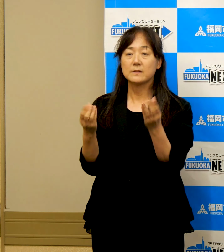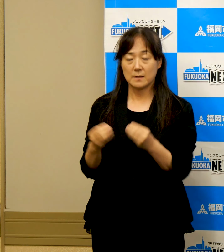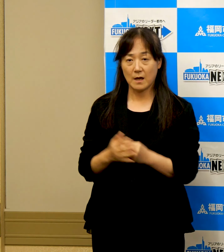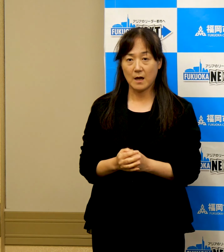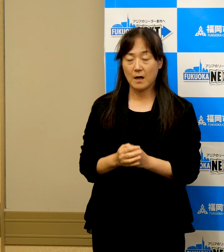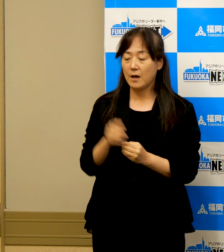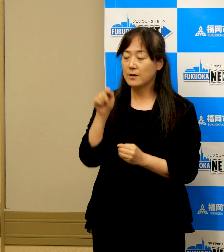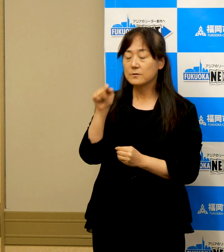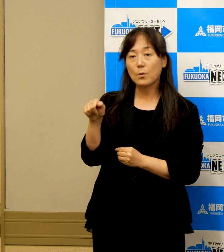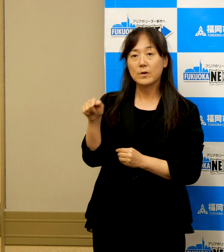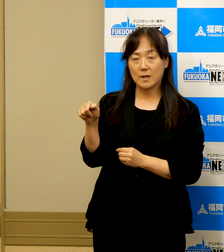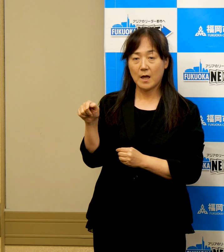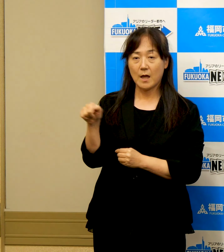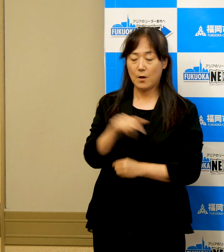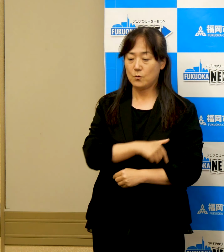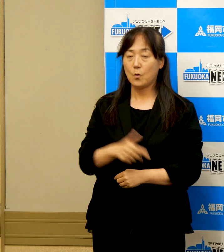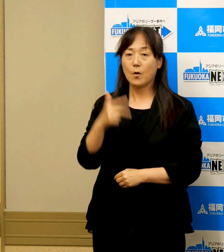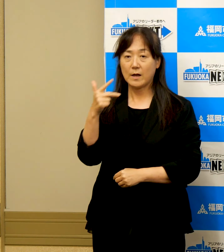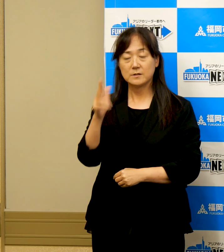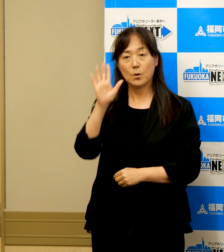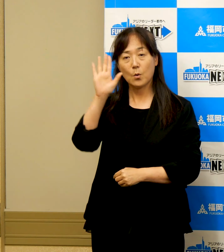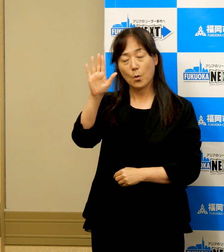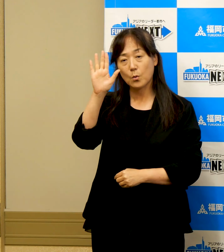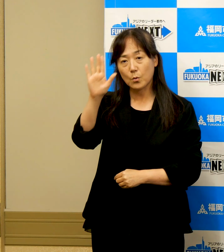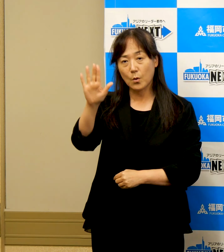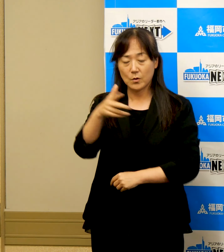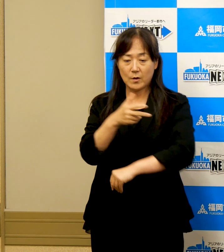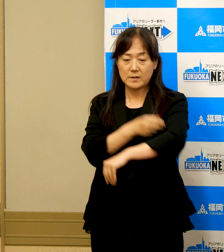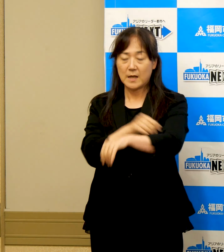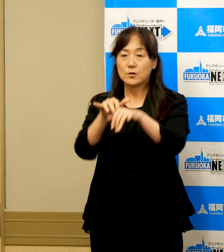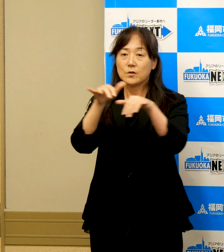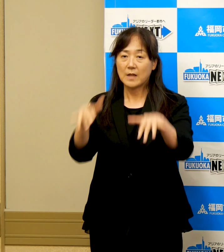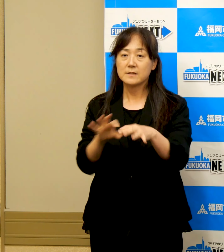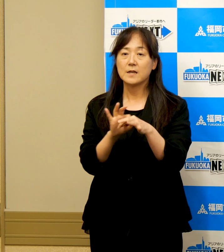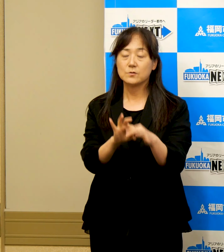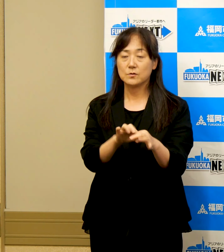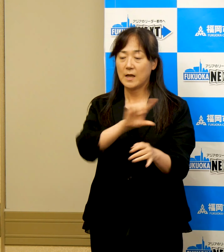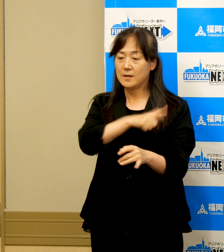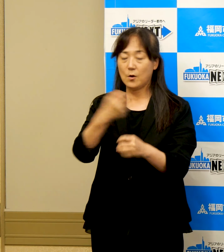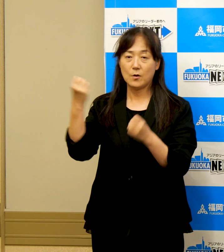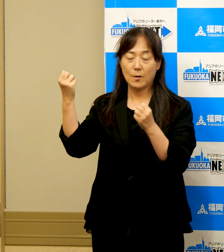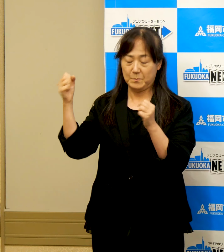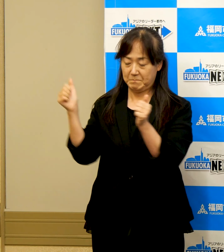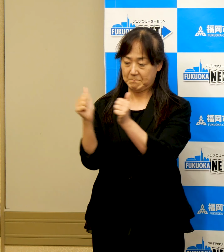そこで福岡市の今後の接種体制について いろいろと意見交換をして